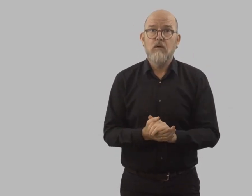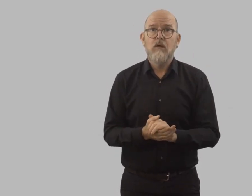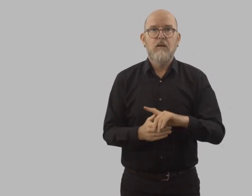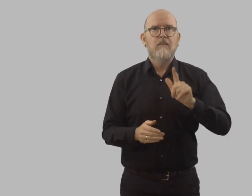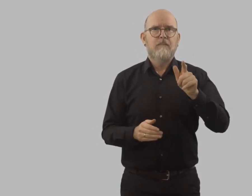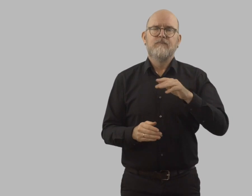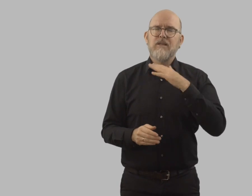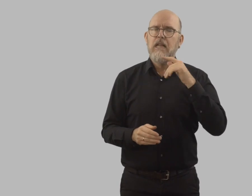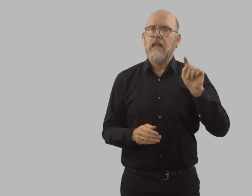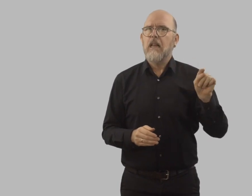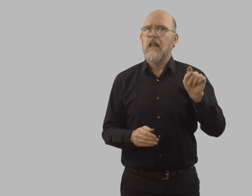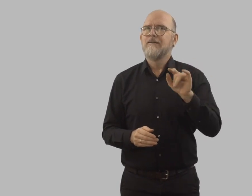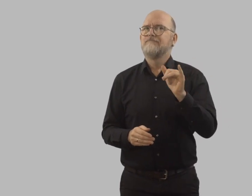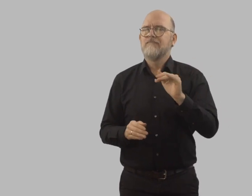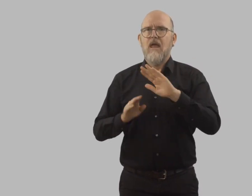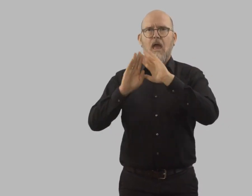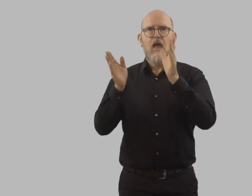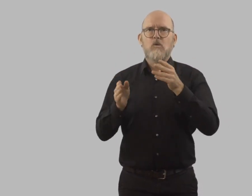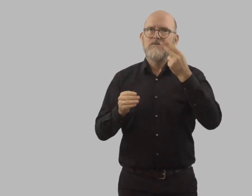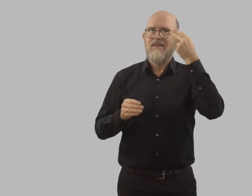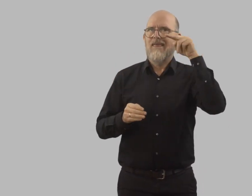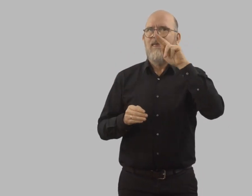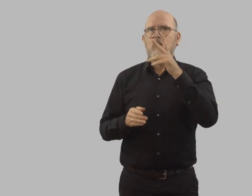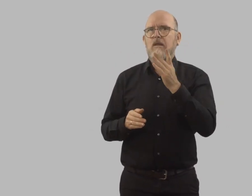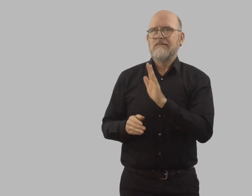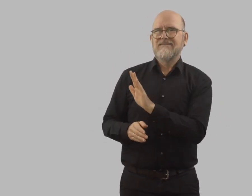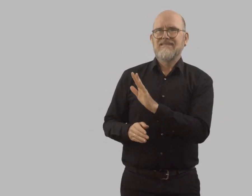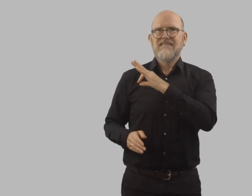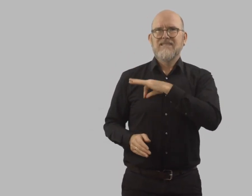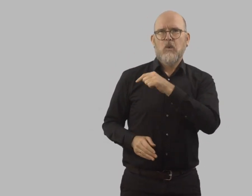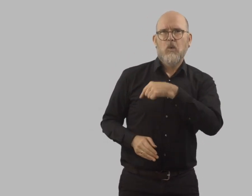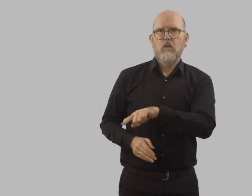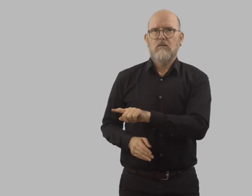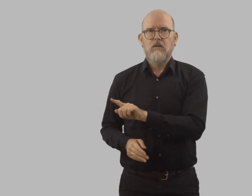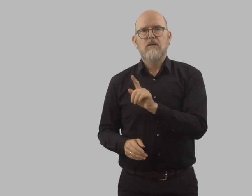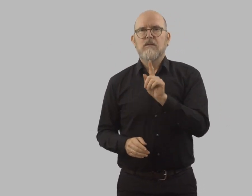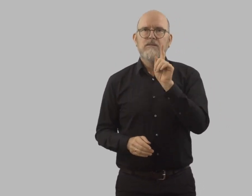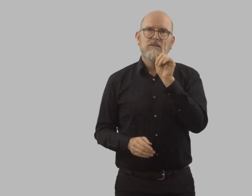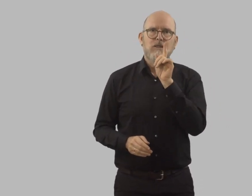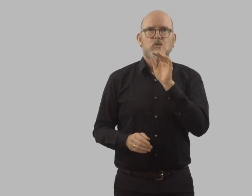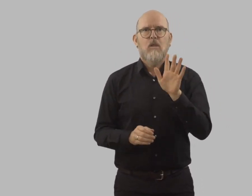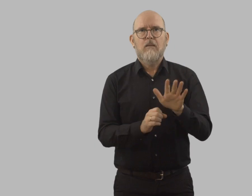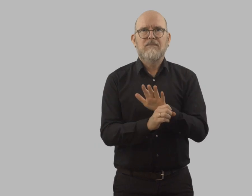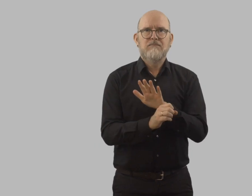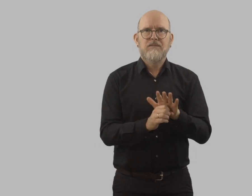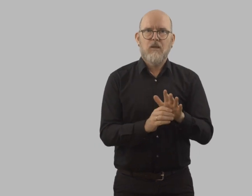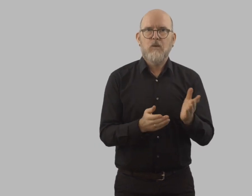Viele wurden vom Hausherrn oder dessen Söhnen sexuell missbraucht.